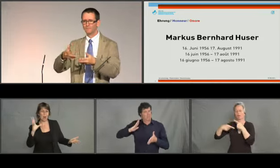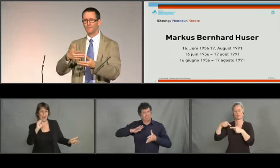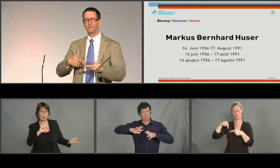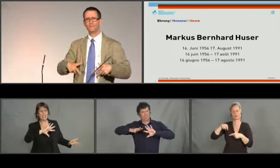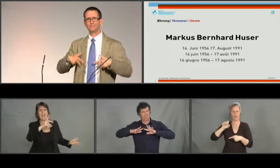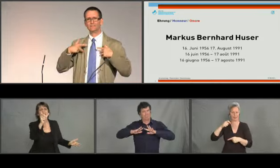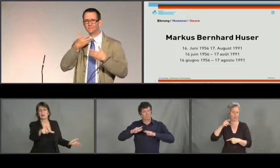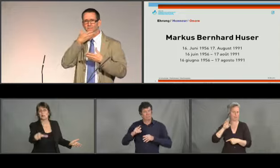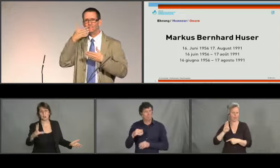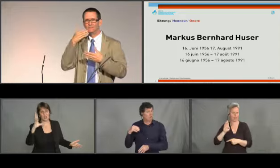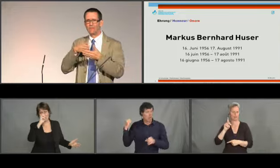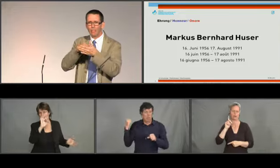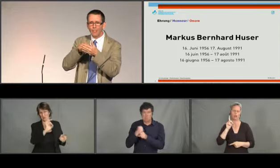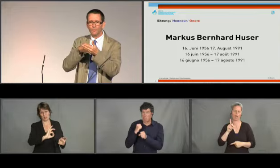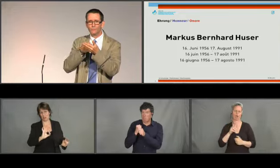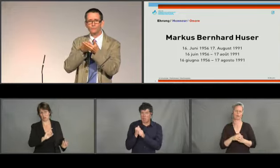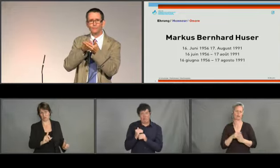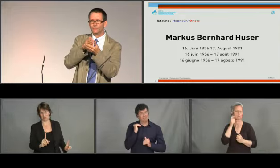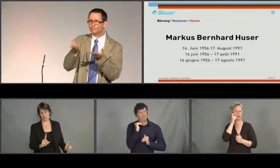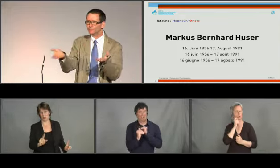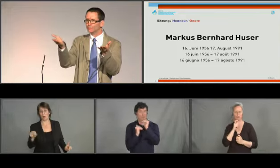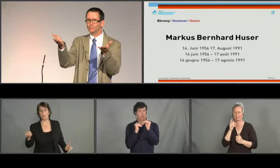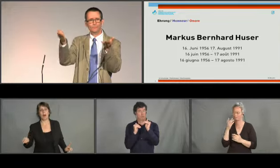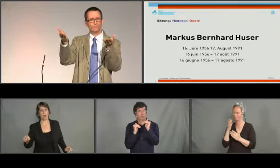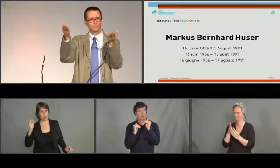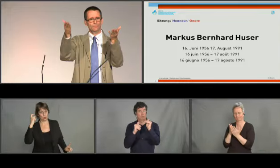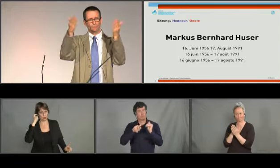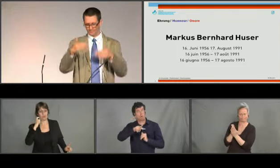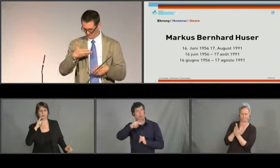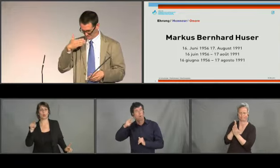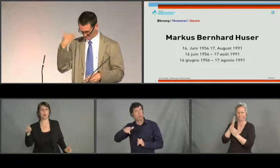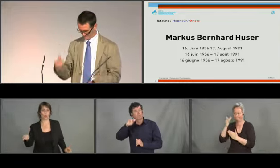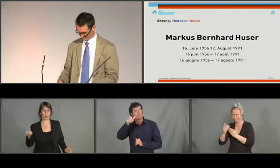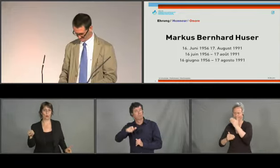Aber er hat sich da unbeirrt auf diesen Weg